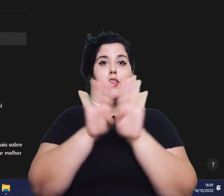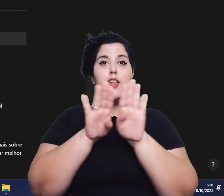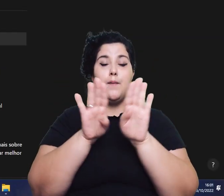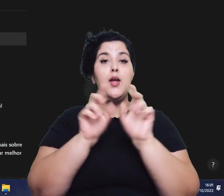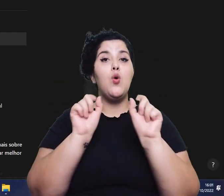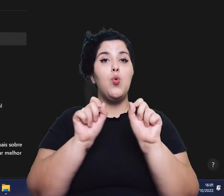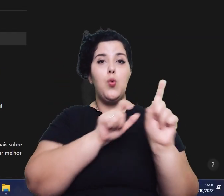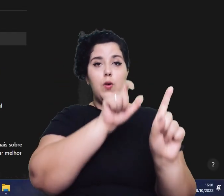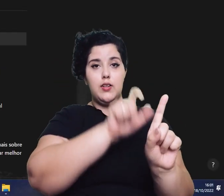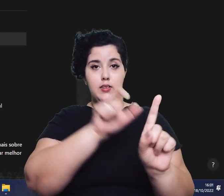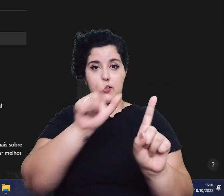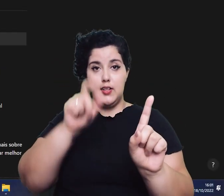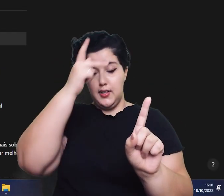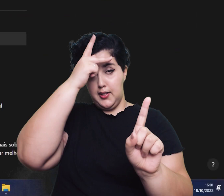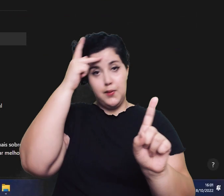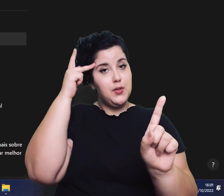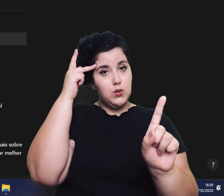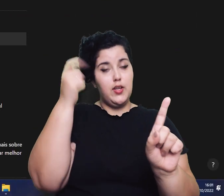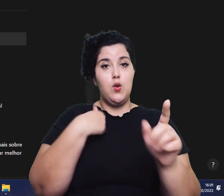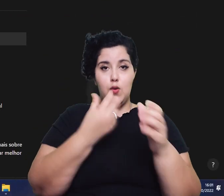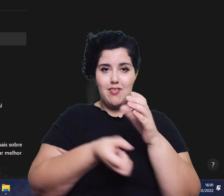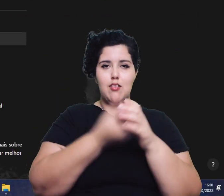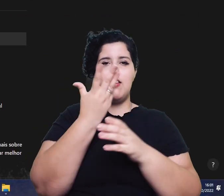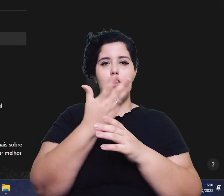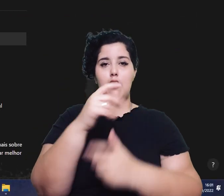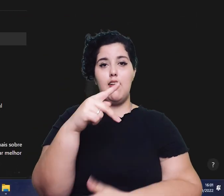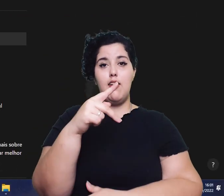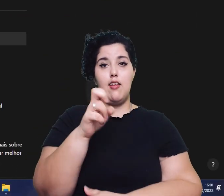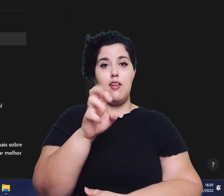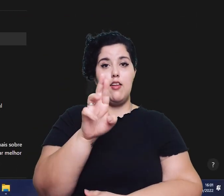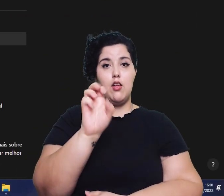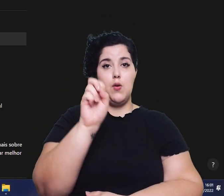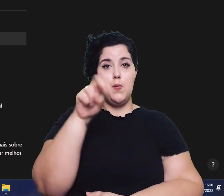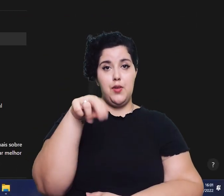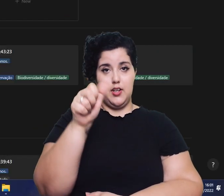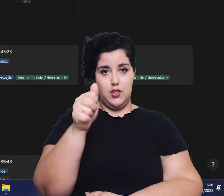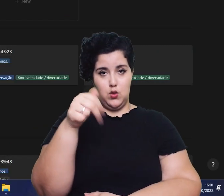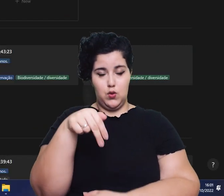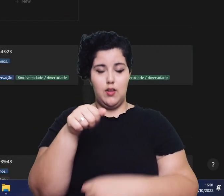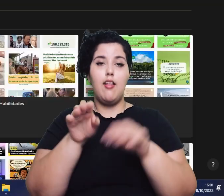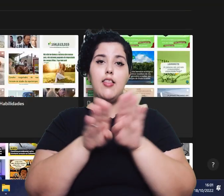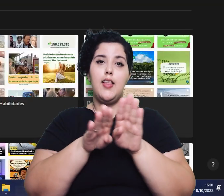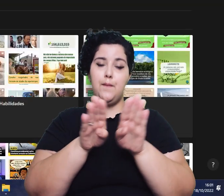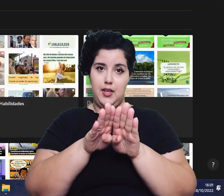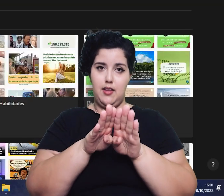tem também a questão de personas, que eu criei também nessa fase de Definição. Então, assim, as partes de pesquisa,